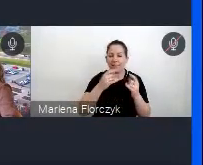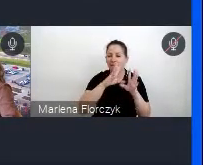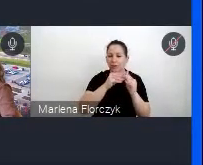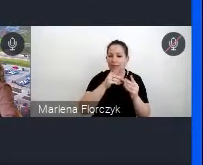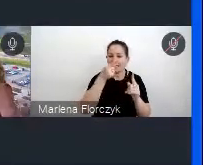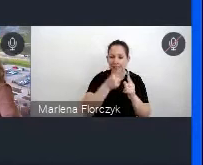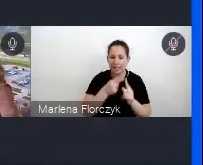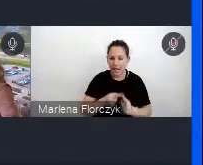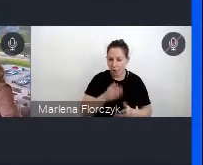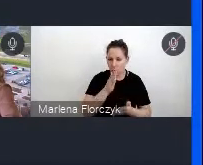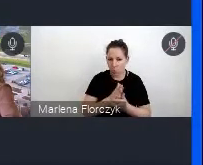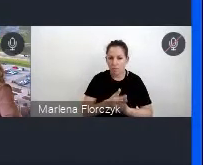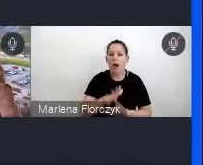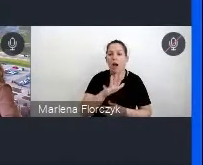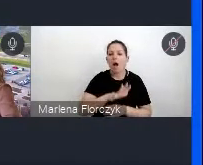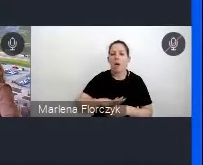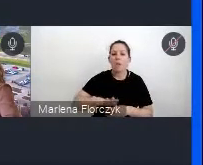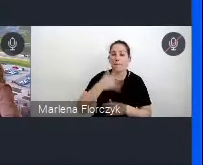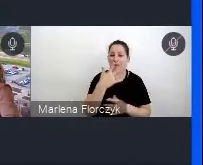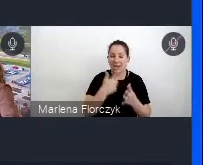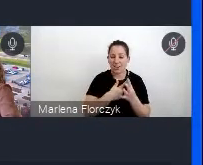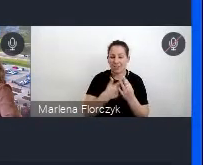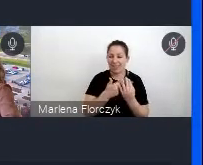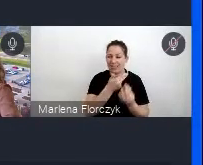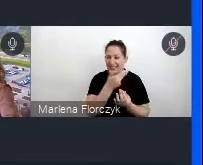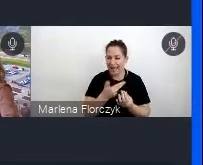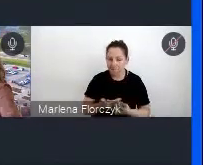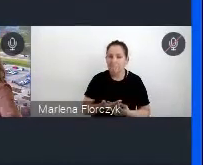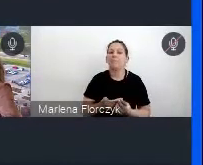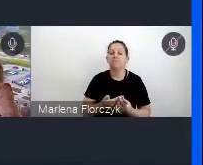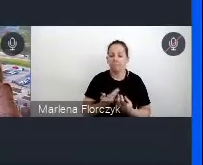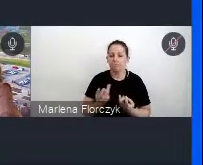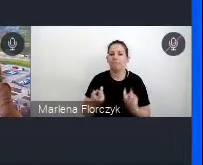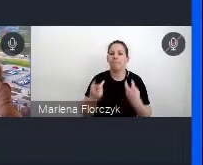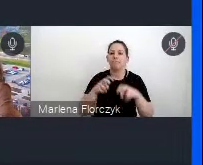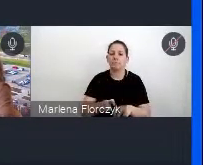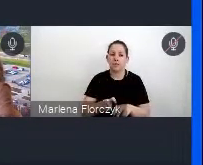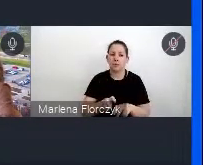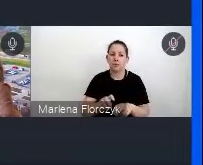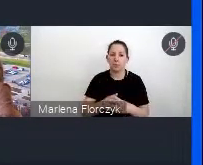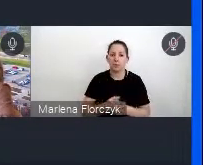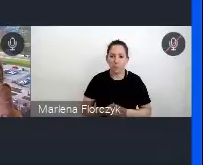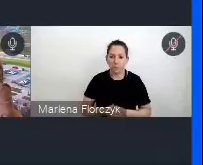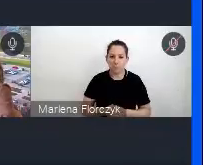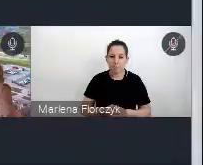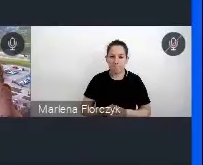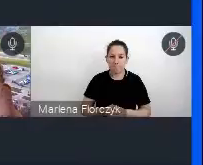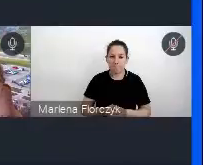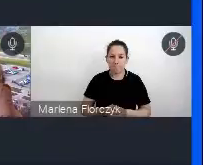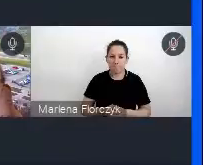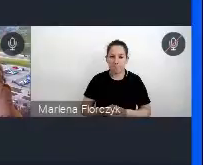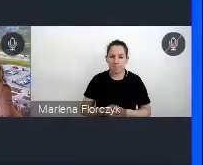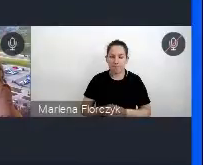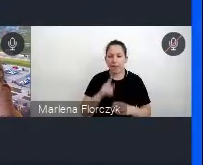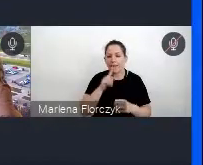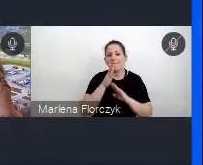a w obszarach tych pięciu stworzyliśmy wizję i misję.